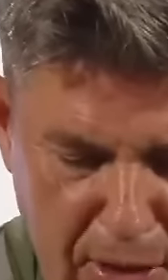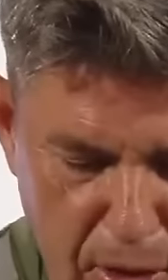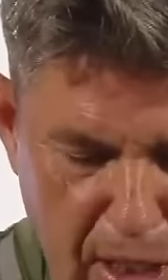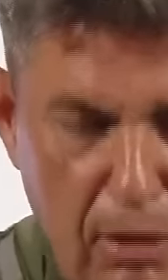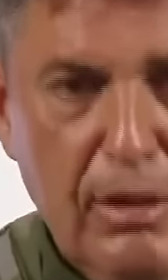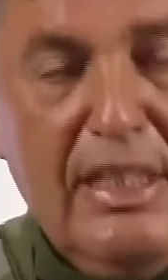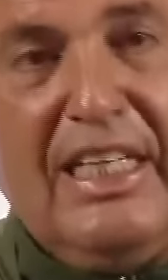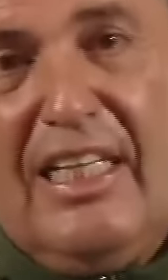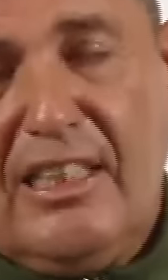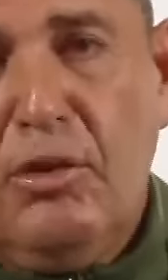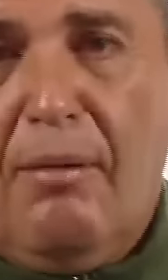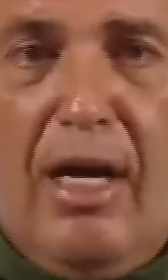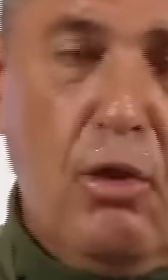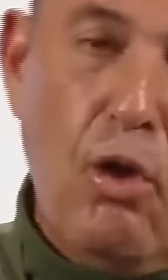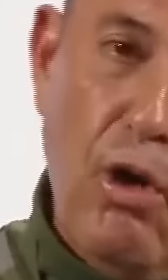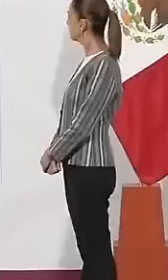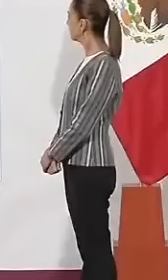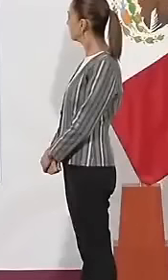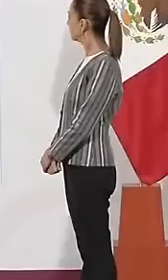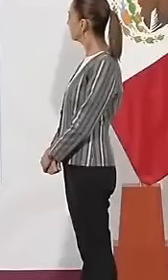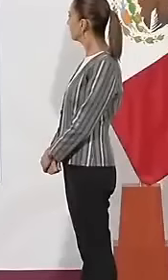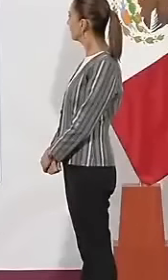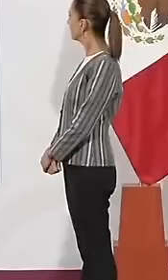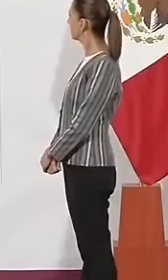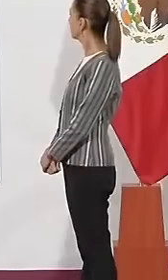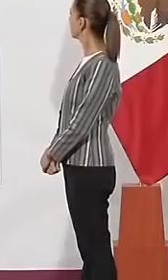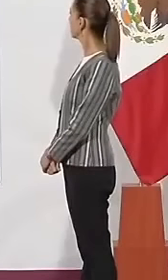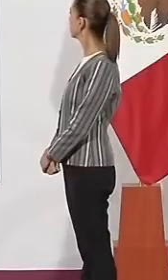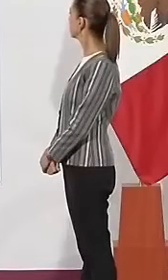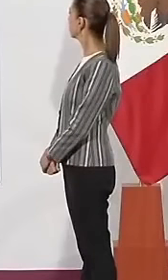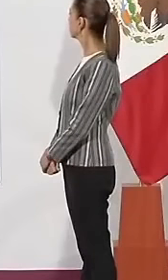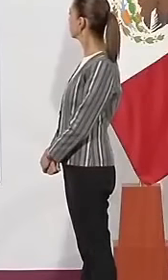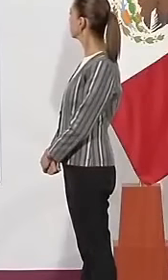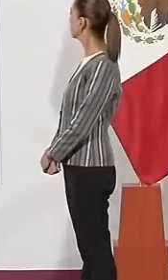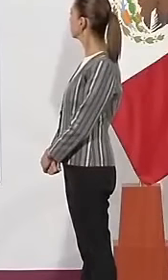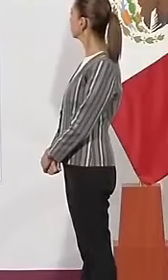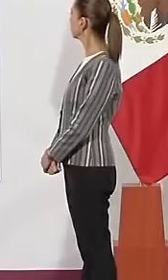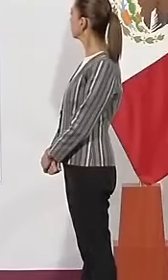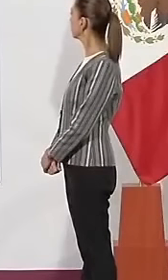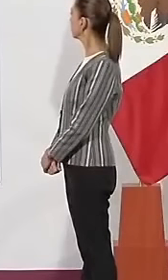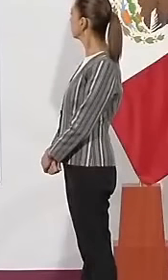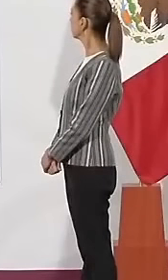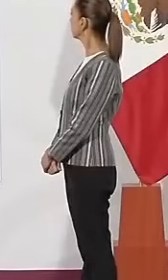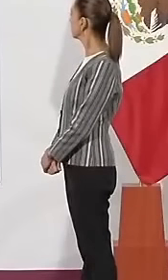mencionarlo estamos trabajando coordinadamente con el gobierno del estado con los municipios y con